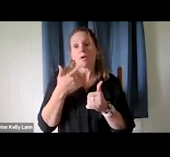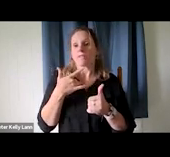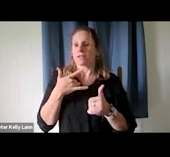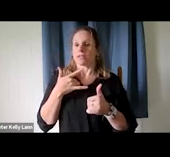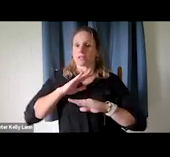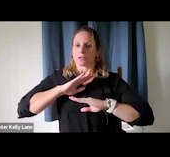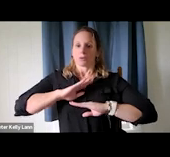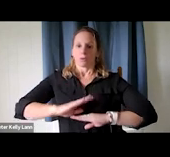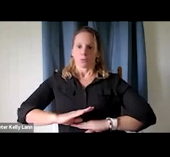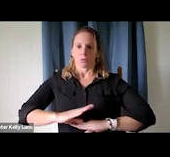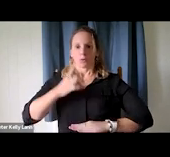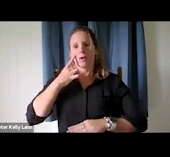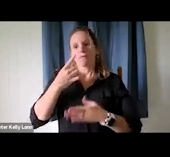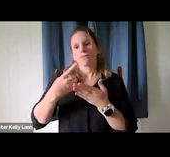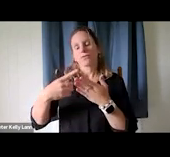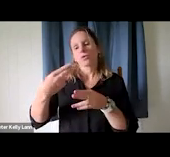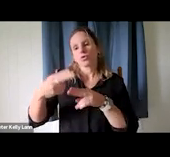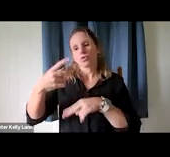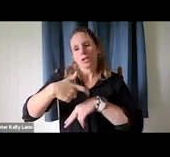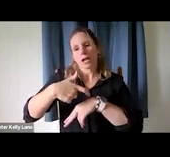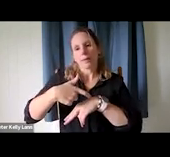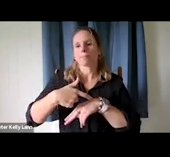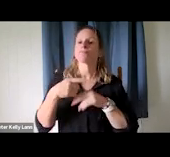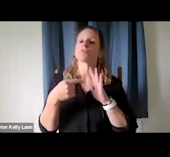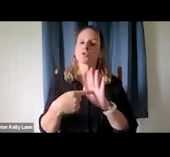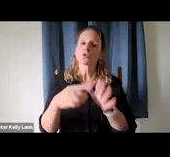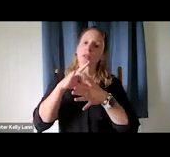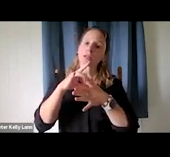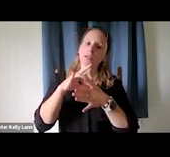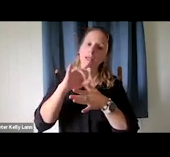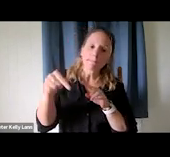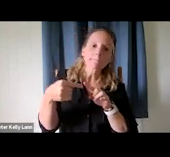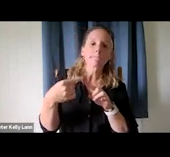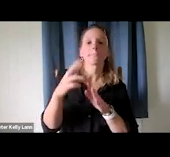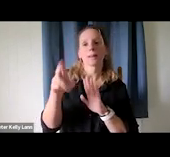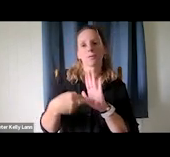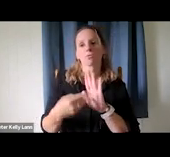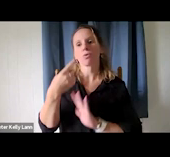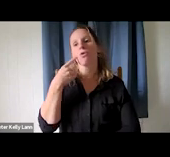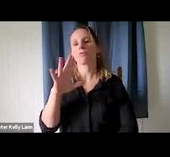Entonces, esto proporcionó una visión general del contexto del rol que el consumo de sustancias desempeña